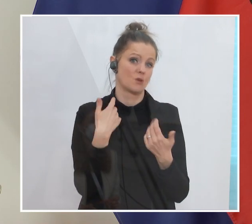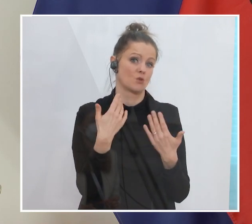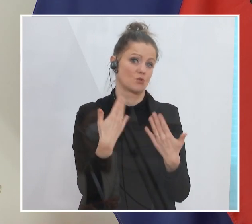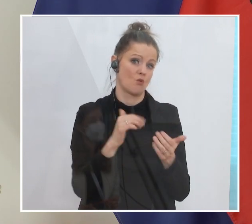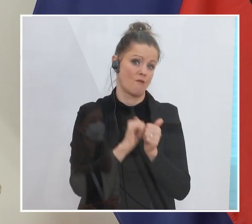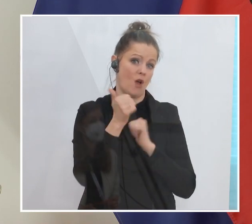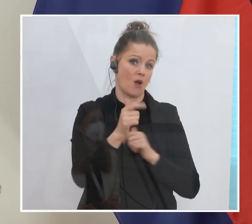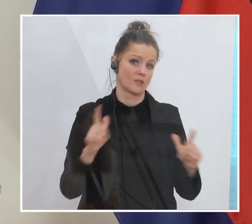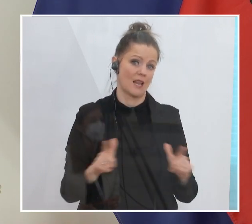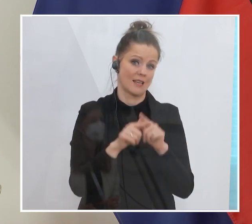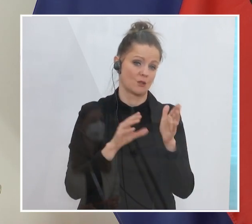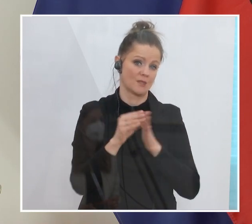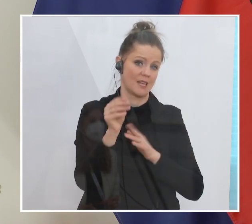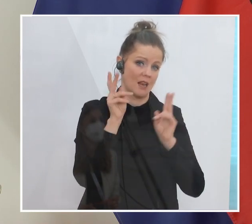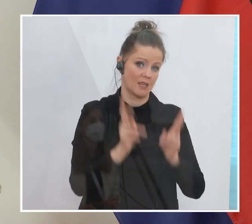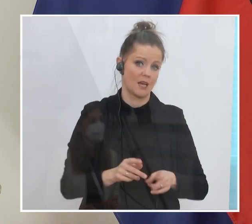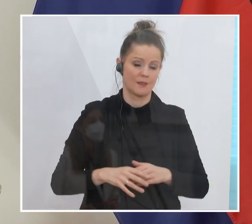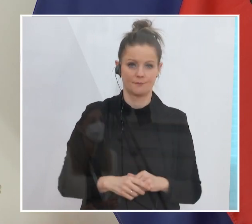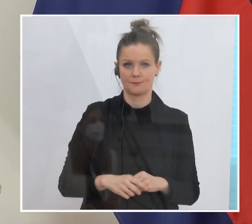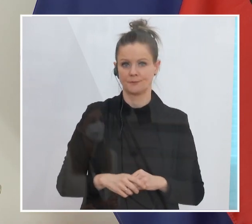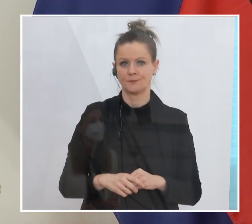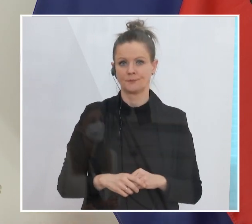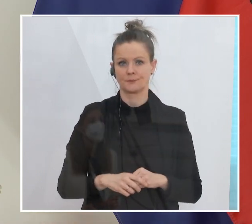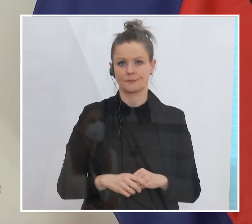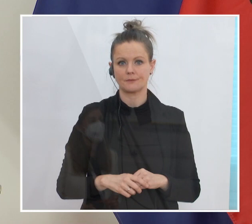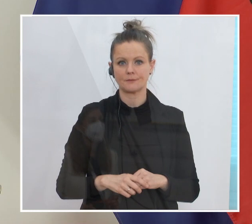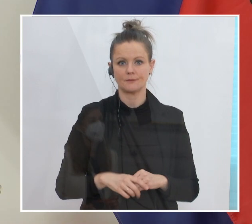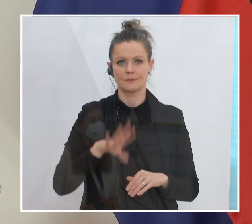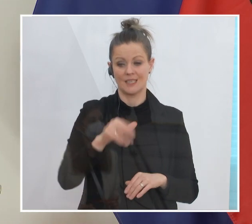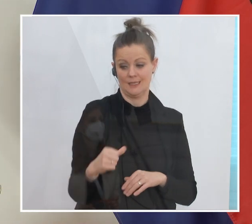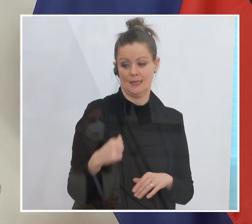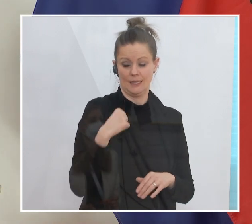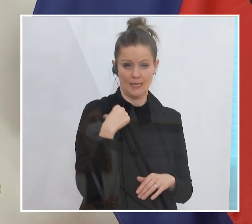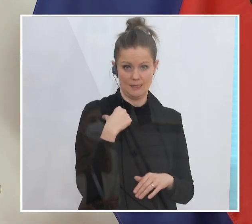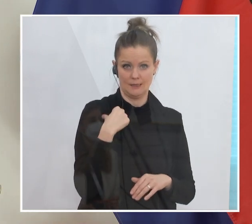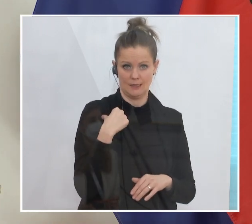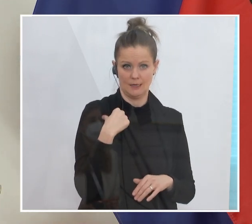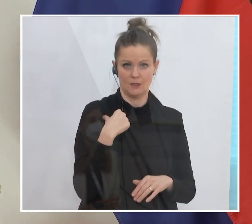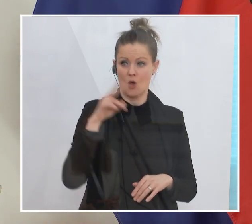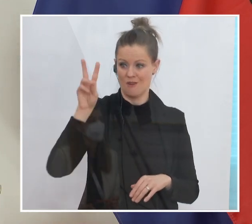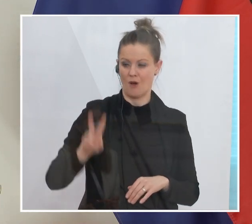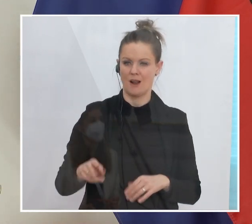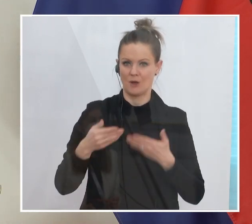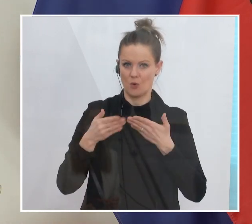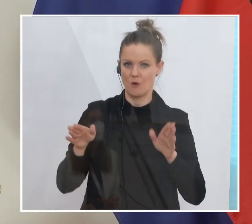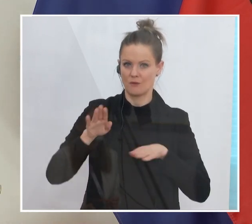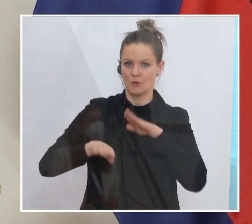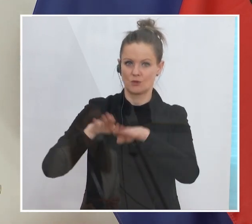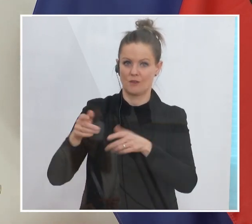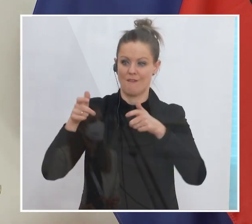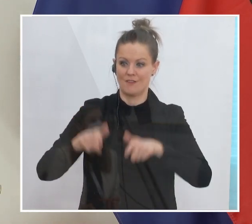eben auch zu bezahlen. Ja, seit gestern wurden in Vorarlberg die Öffnungsschritte fixiert. Das ist